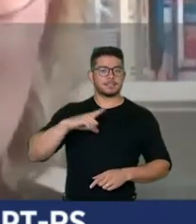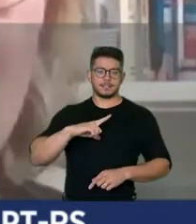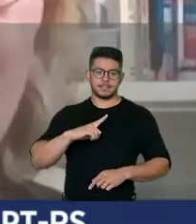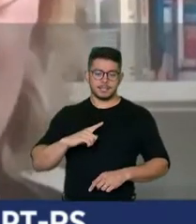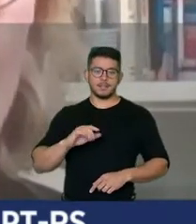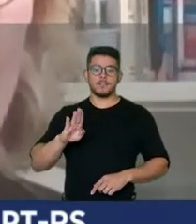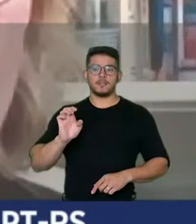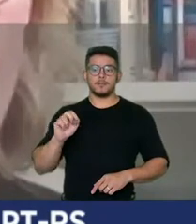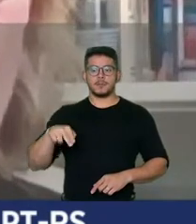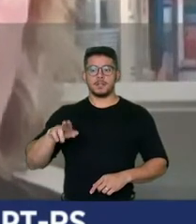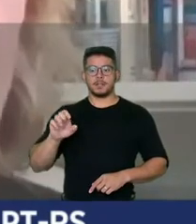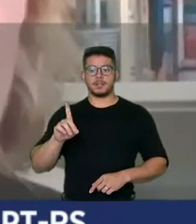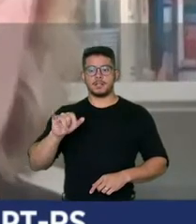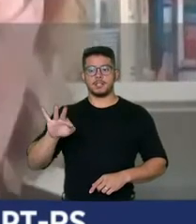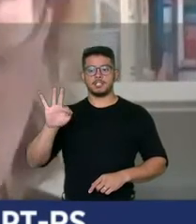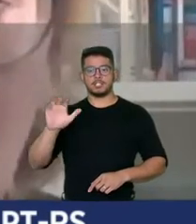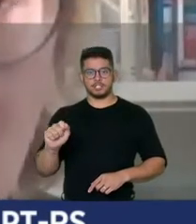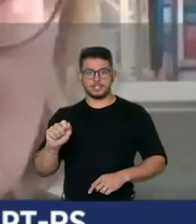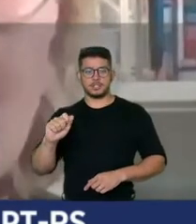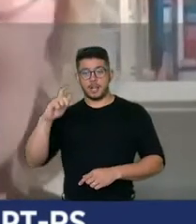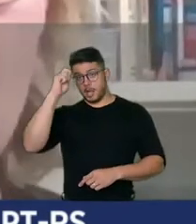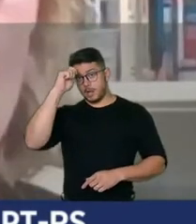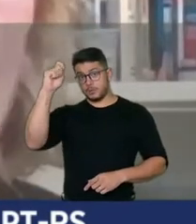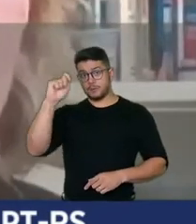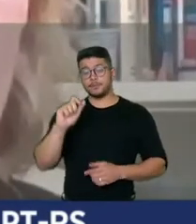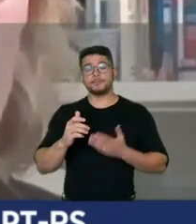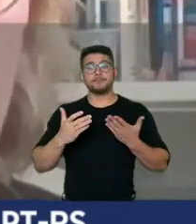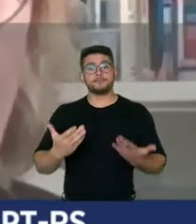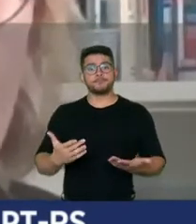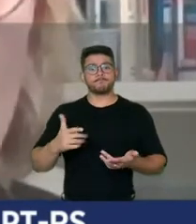A PRINCIPAL AUTORA, SENDO JANDIRA RELATORA. ESSE